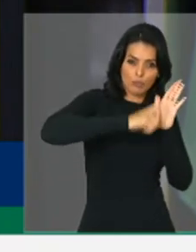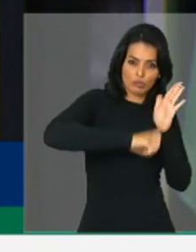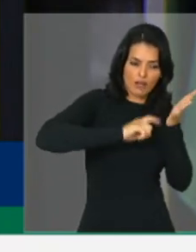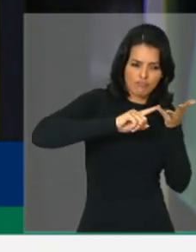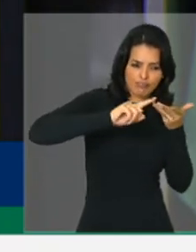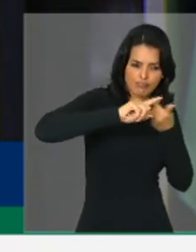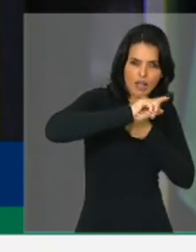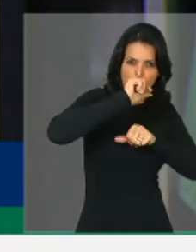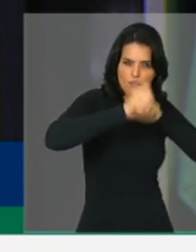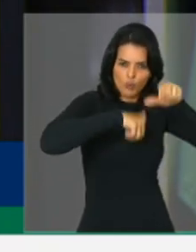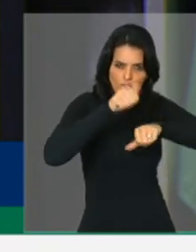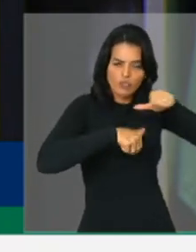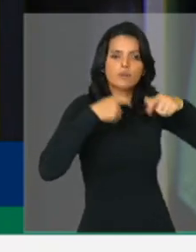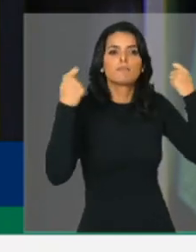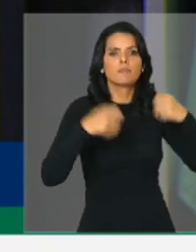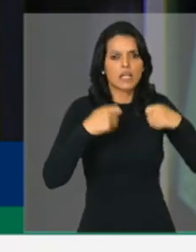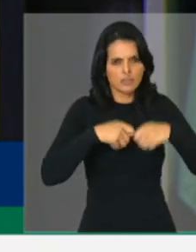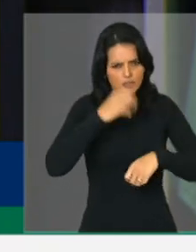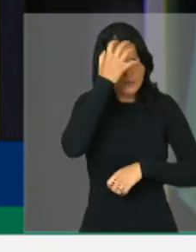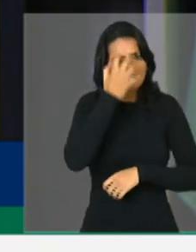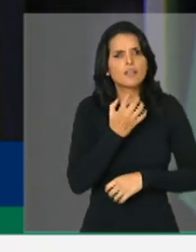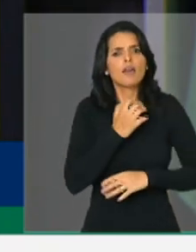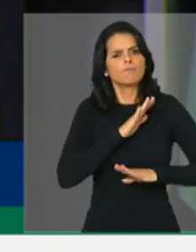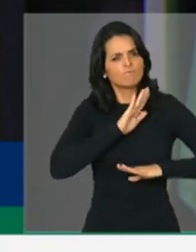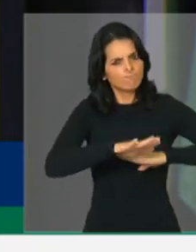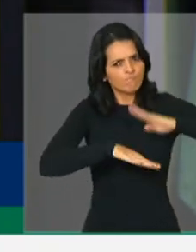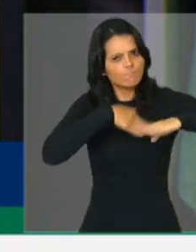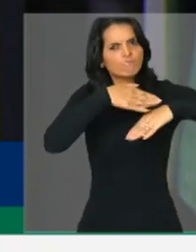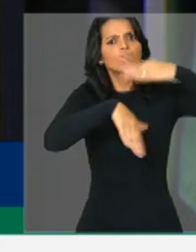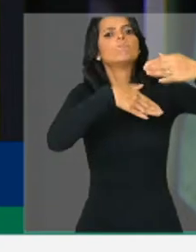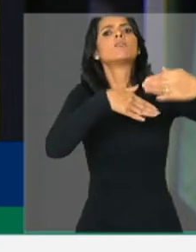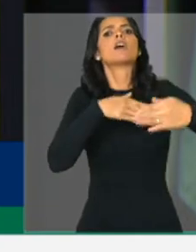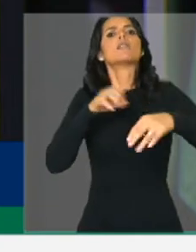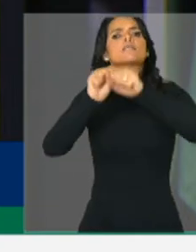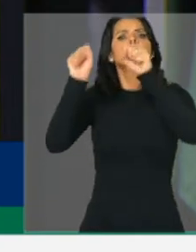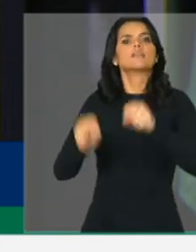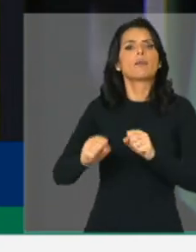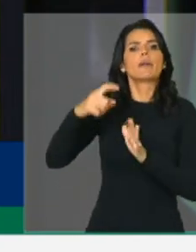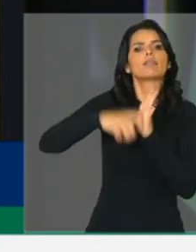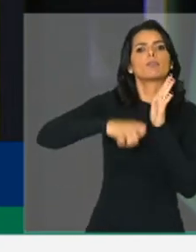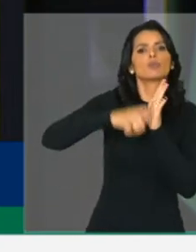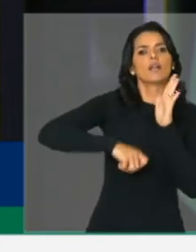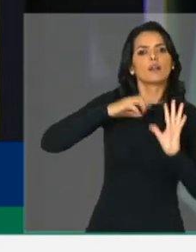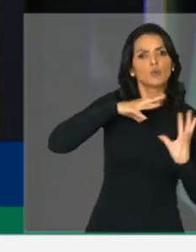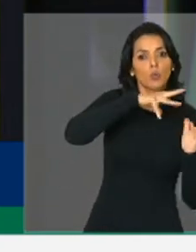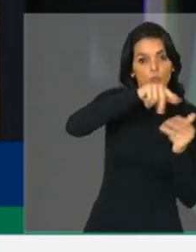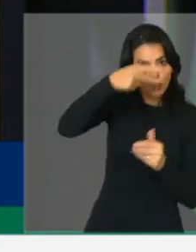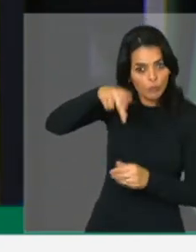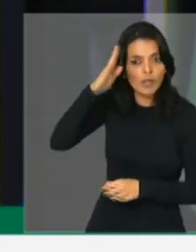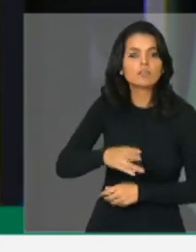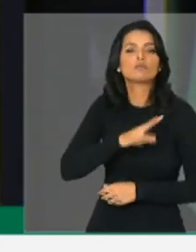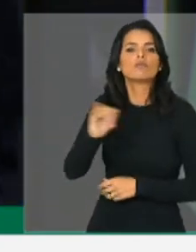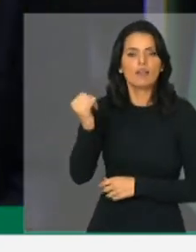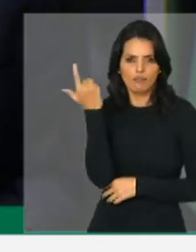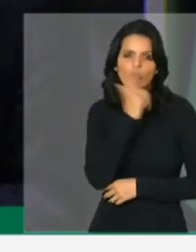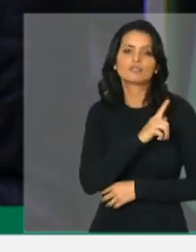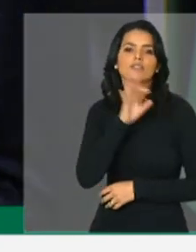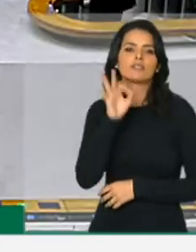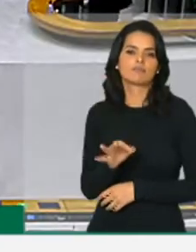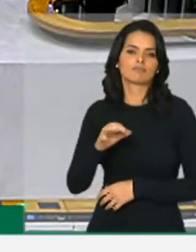TEMPO DE LIDERANÇA PARA A BANCADA FEMININA DEPUTADA CELINA. [DEPUTADA]: DEPOIS PODE ME CONCEDER UM MINUTO,